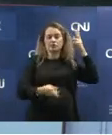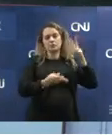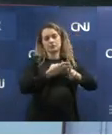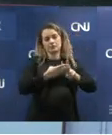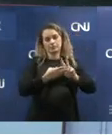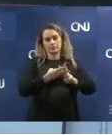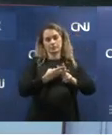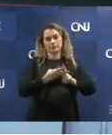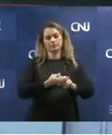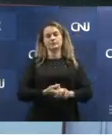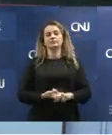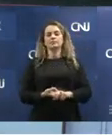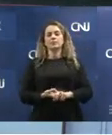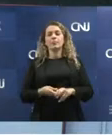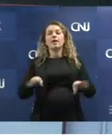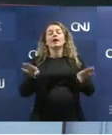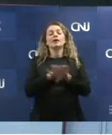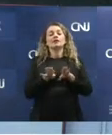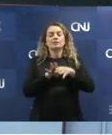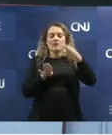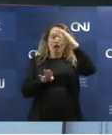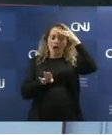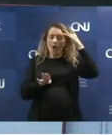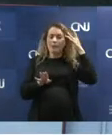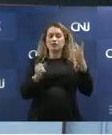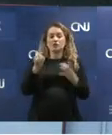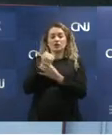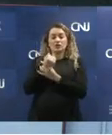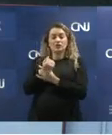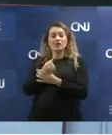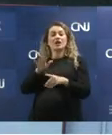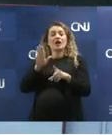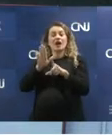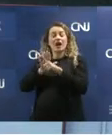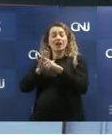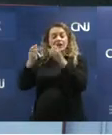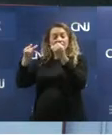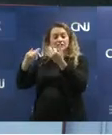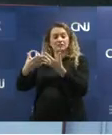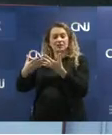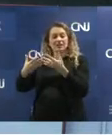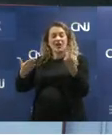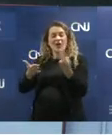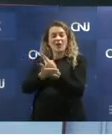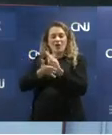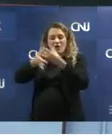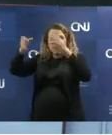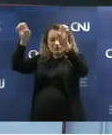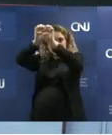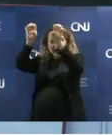A defesa alega a precariedade estrutural da Vara das execuções